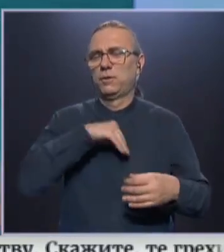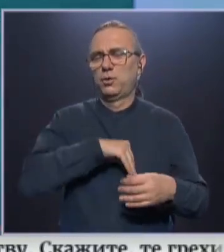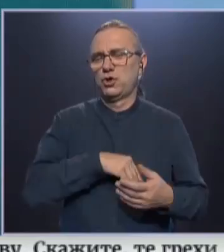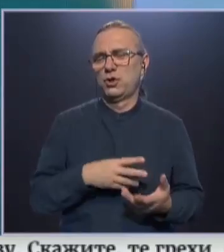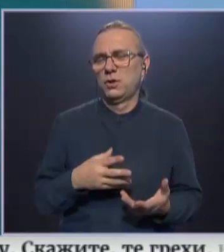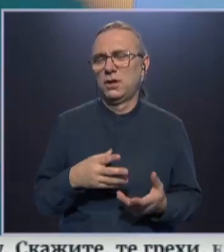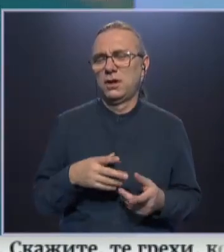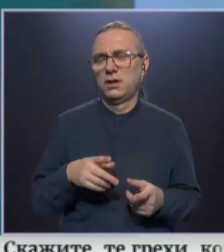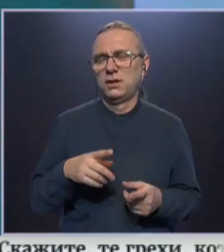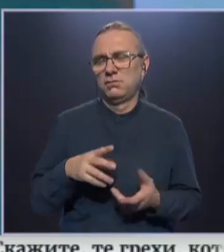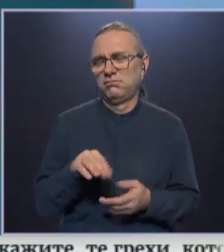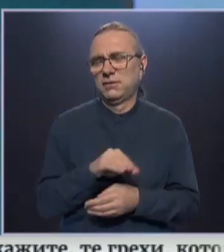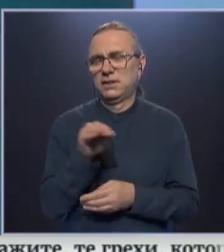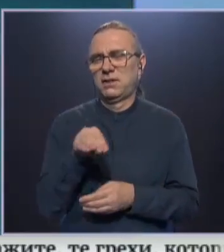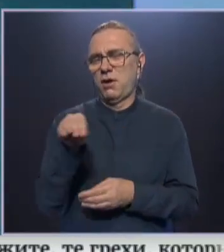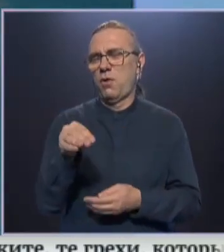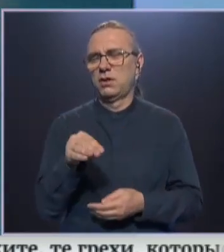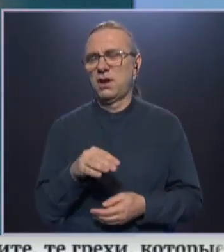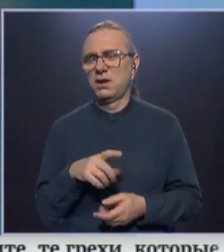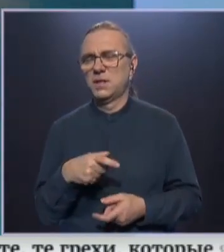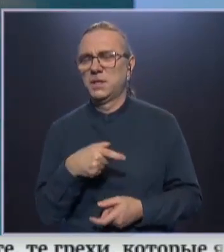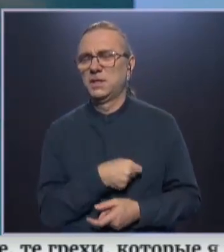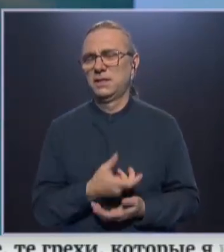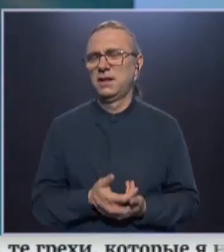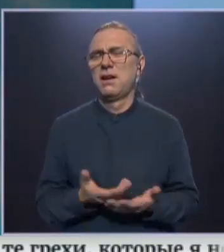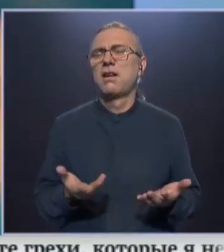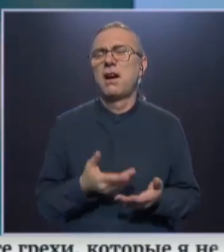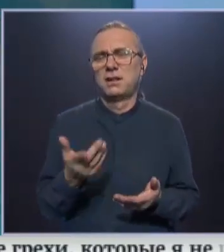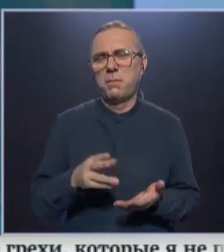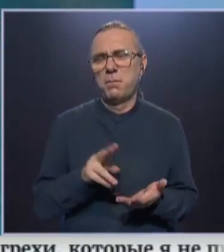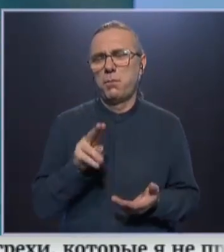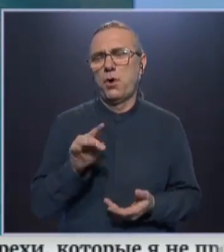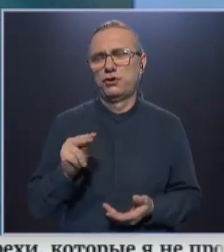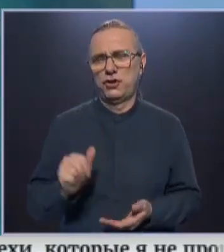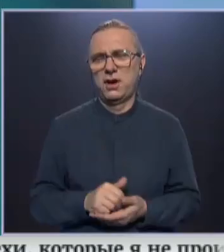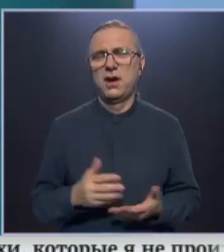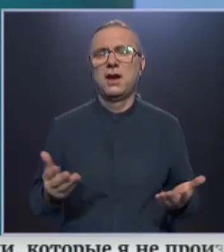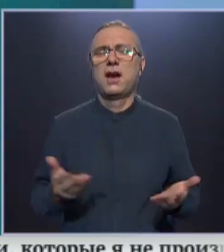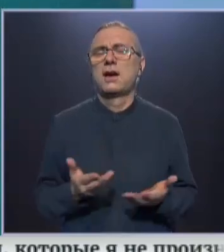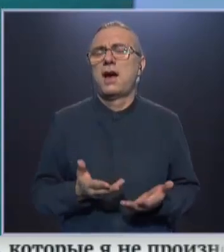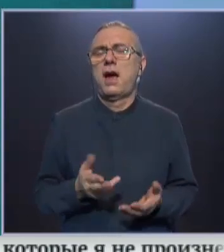кусает какая там порча какое там показалось какое там а поможет ли срочно на Исповедь и покаяться